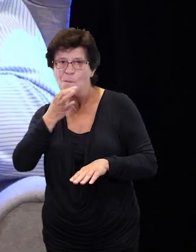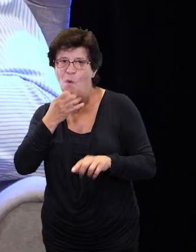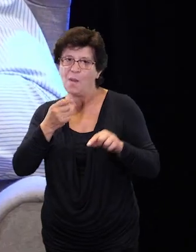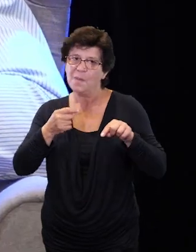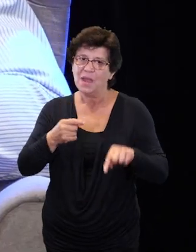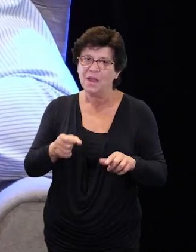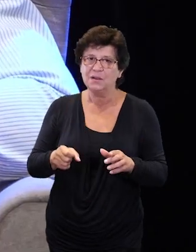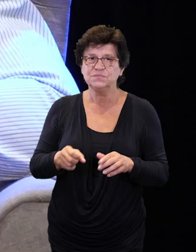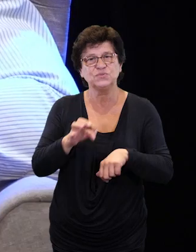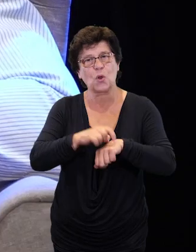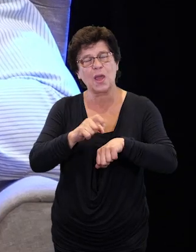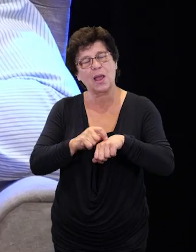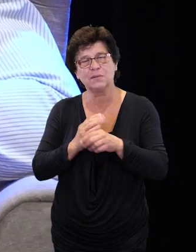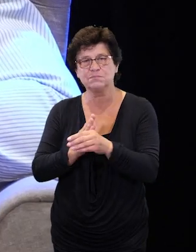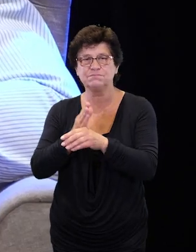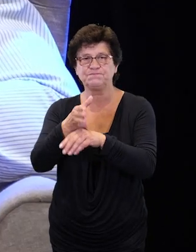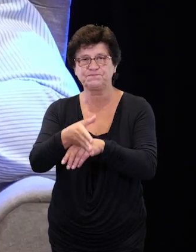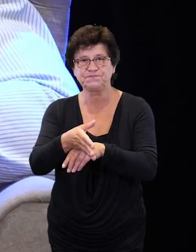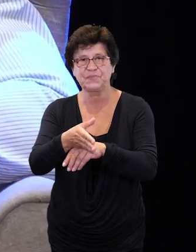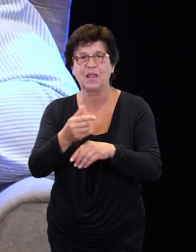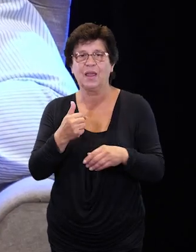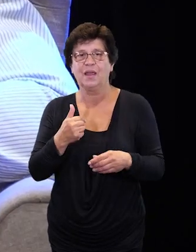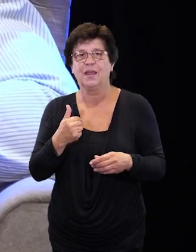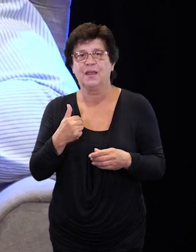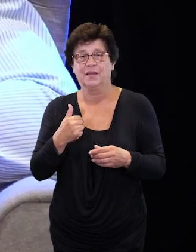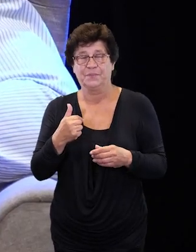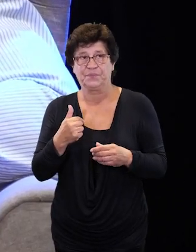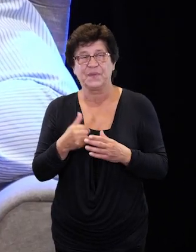Ja mogę powiedzieć, jaka jest moja diagnoza współczesnego pacjenta